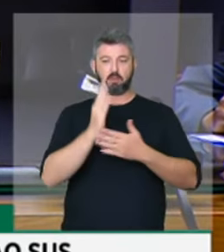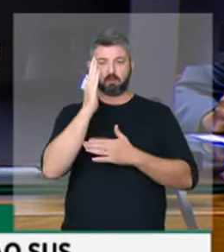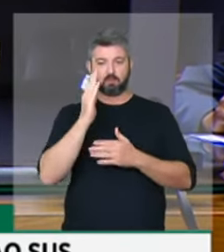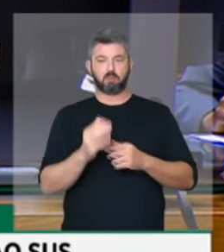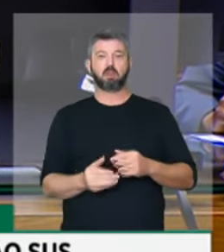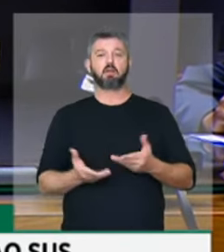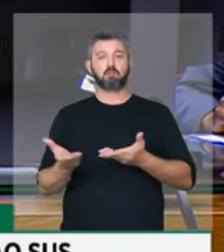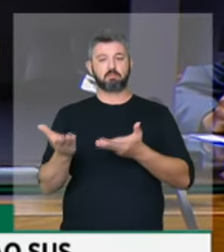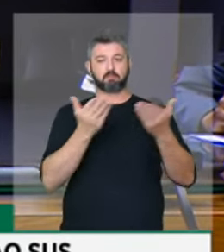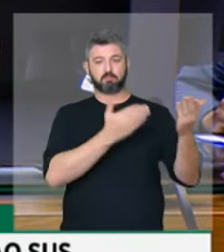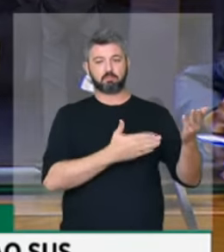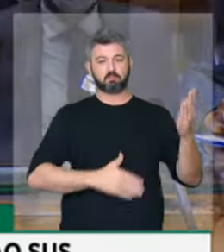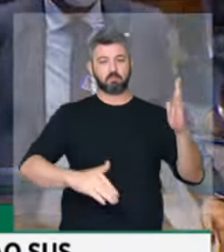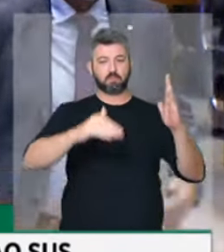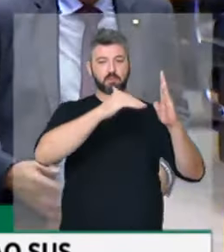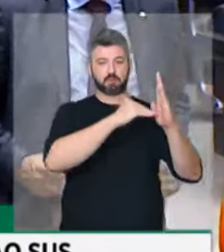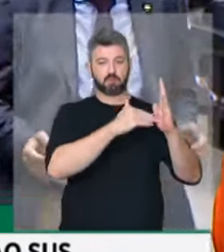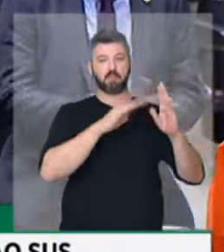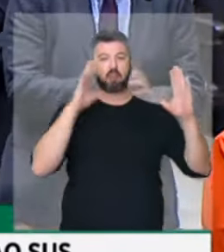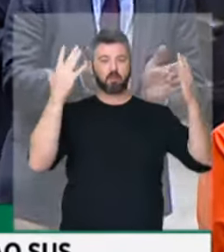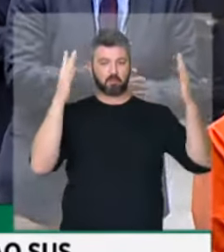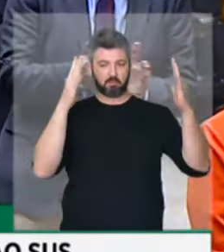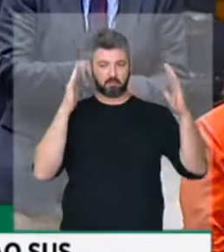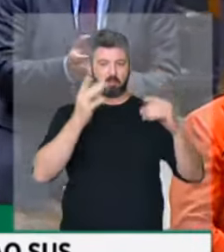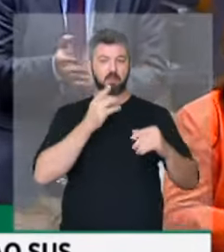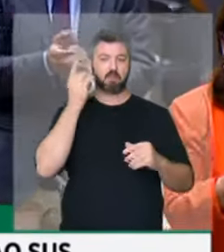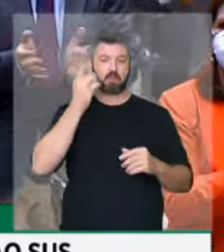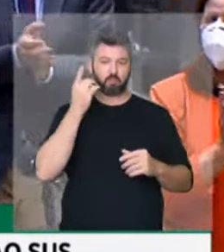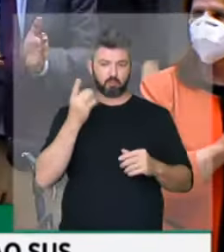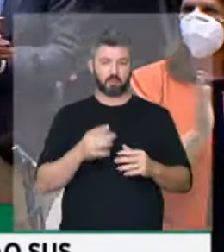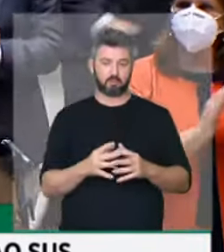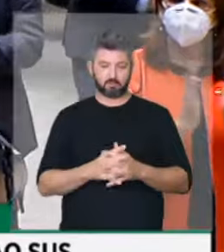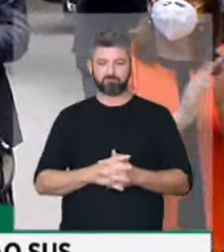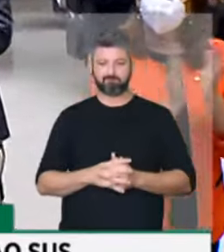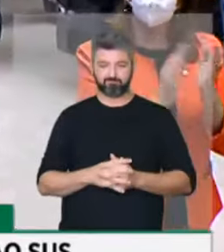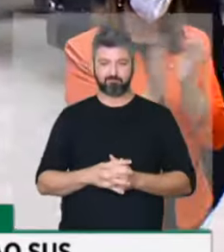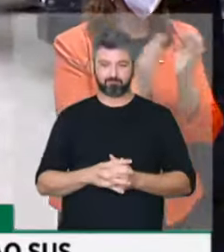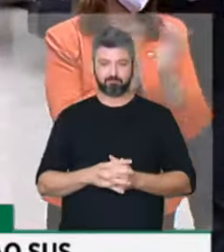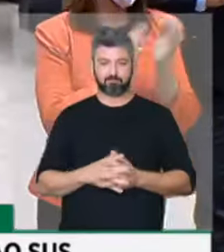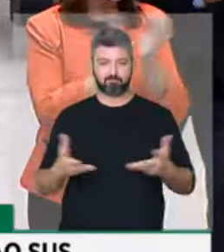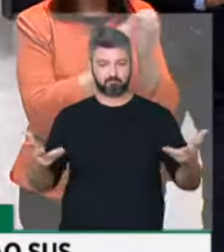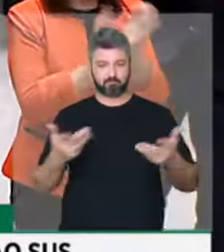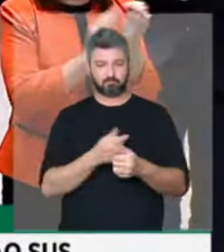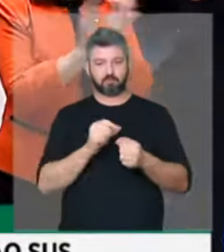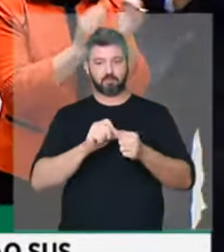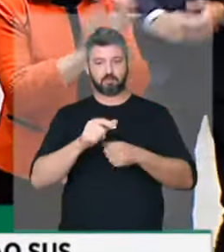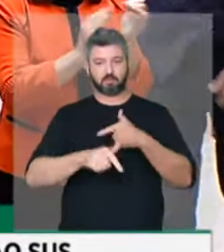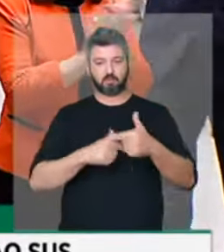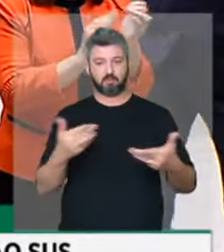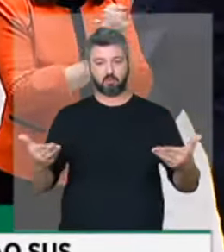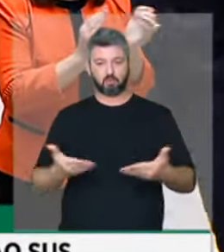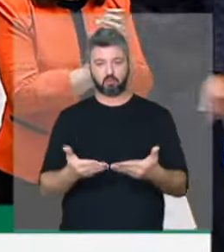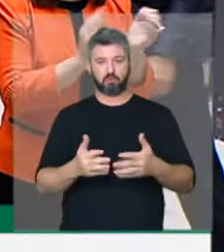TODOS OS DEPUTADOS E DEPUTADAS POR ESSA BELA INICIATIVA. [APLAUSOS] -- [PRESIDENTE]: EU VOU OUVIR O DEPUTADO HIRAN, RELATOR DA MATÉRIA E DEPOIS